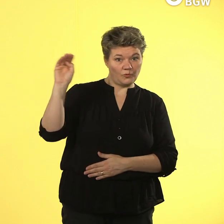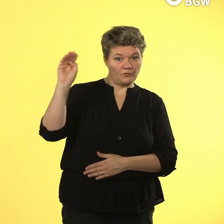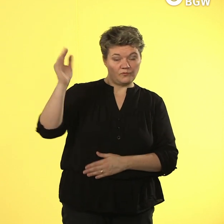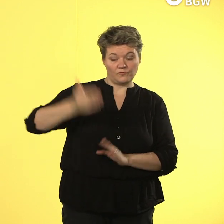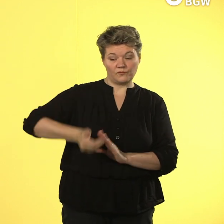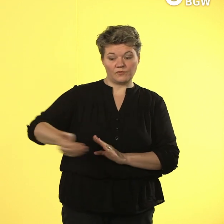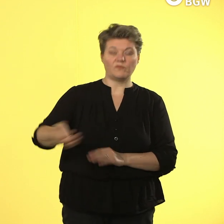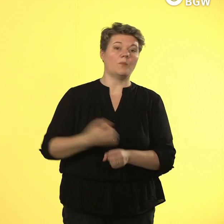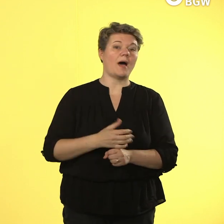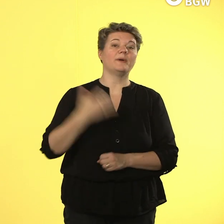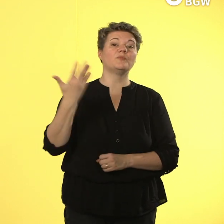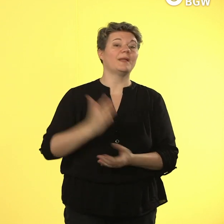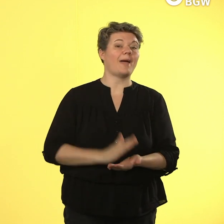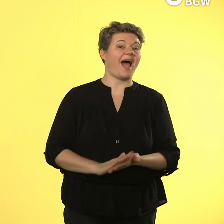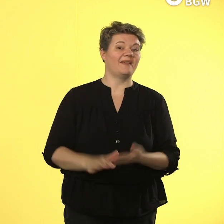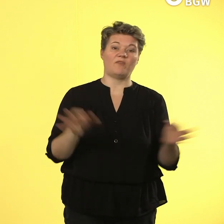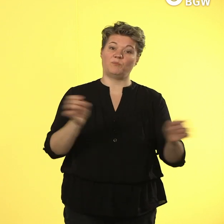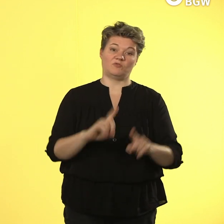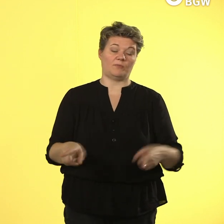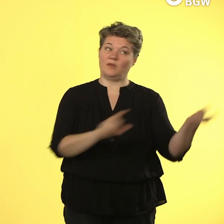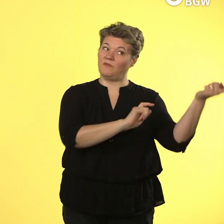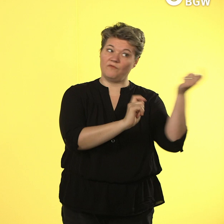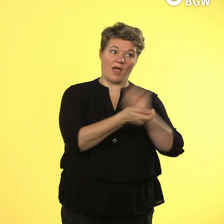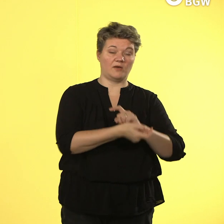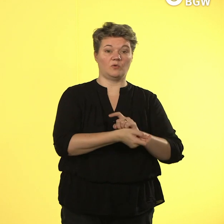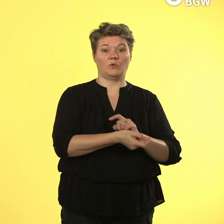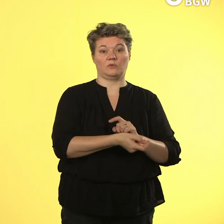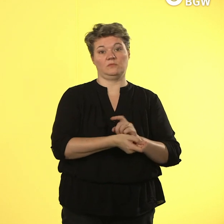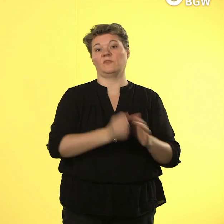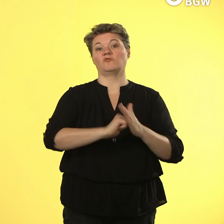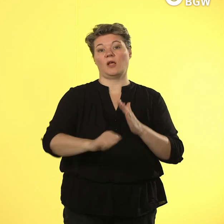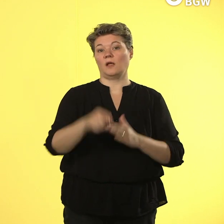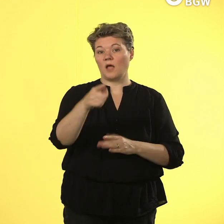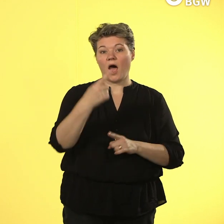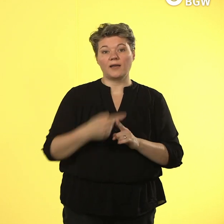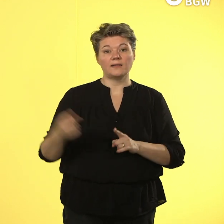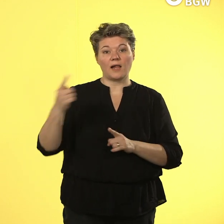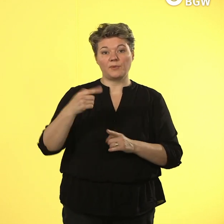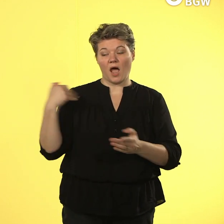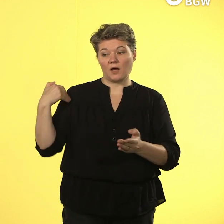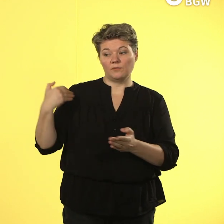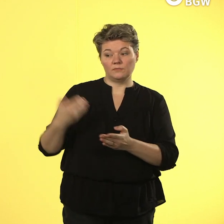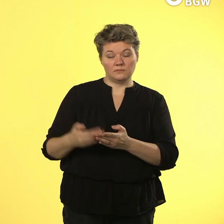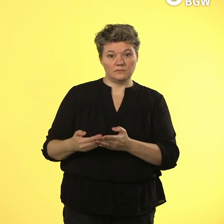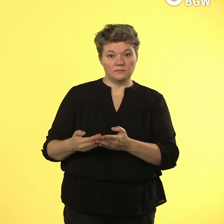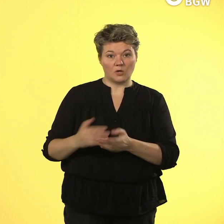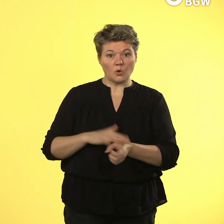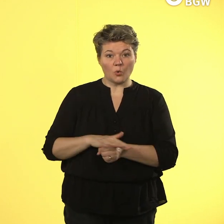wir haben es gerade erlebt, 1,5 Jahre lang, was niemand für möglich gehalten hatte. Wir werden alle wieder, auch Sie im Team der 17A,